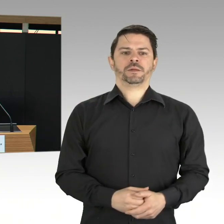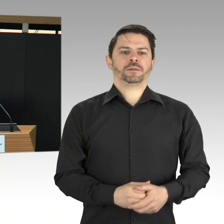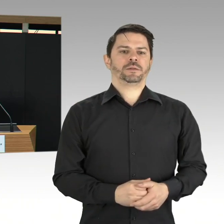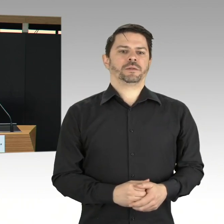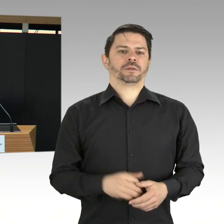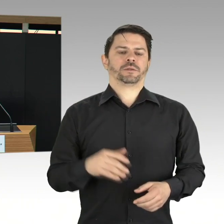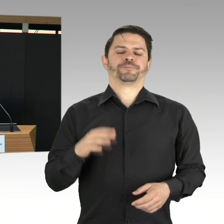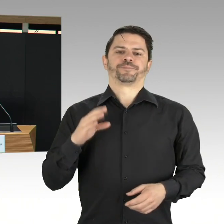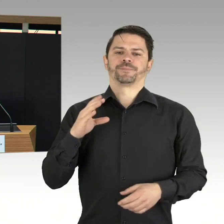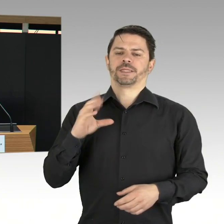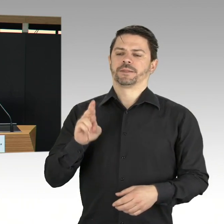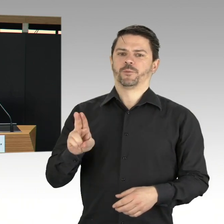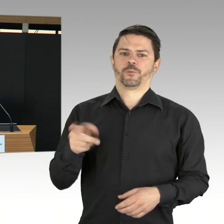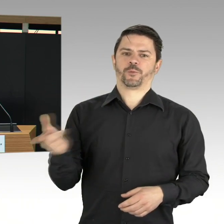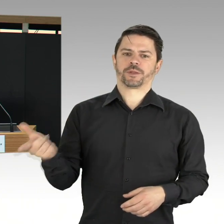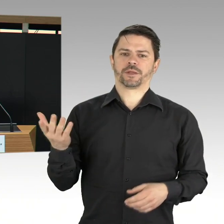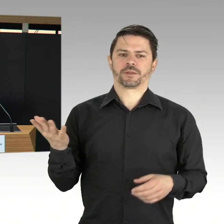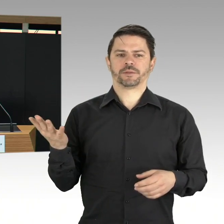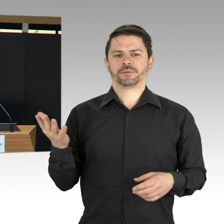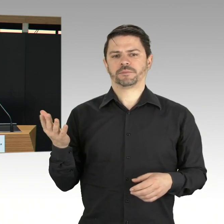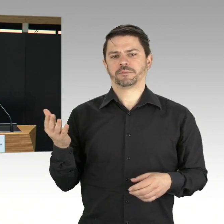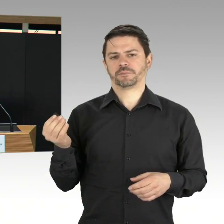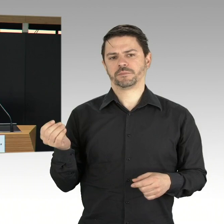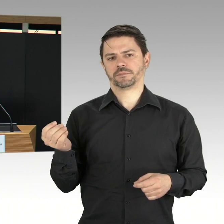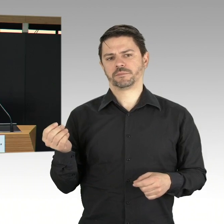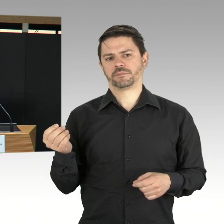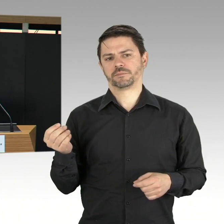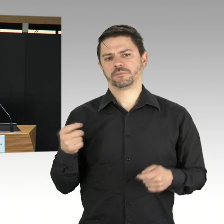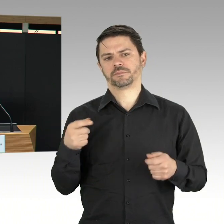Genau das haben wir hier in Berlin getan.